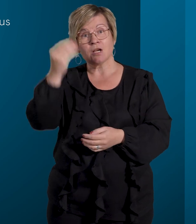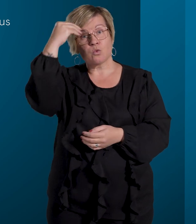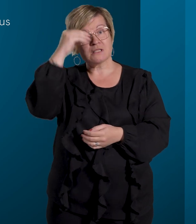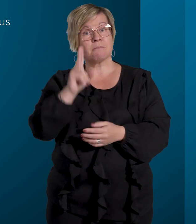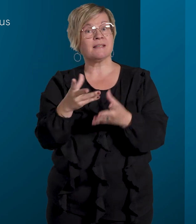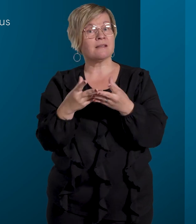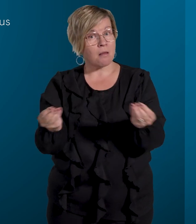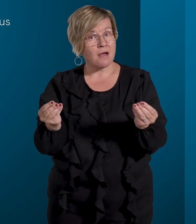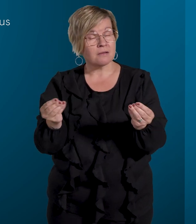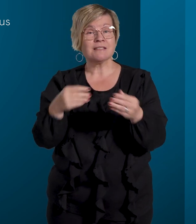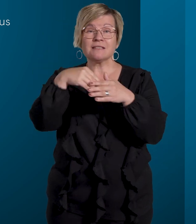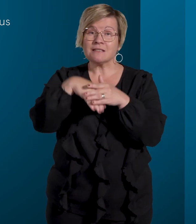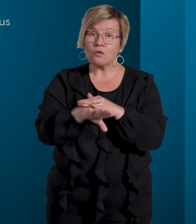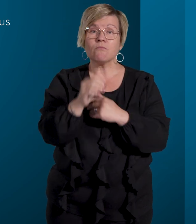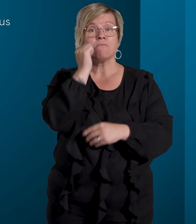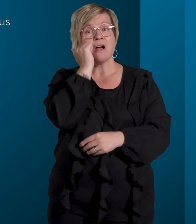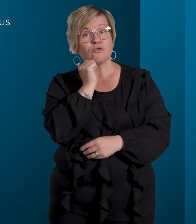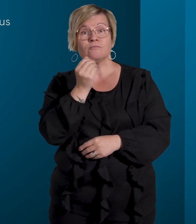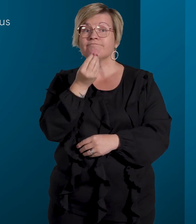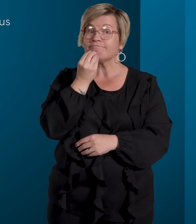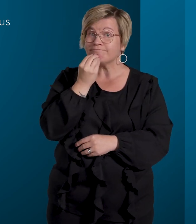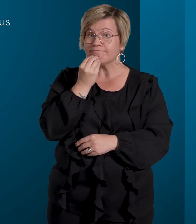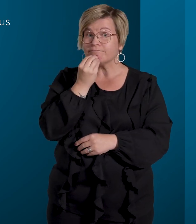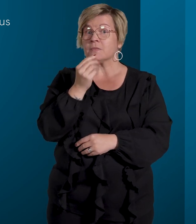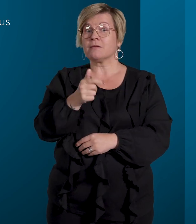Kurssi on maksuton, ja siihen kuuluvat majoitus ja ruokailut.